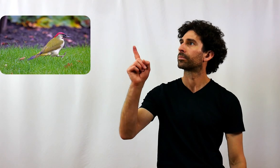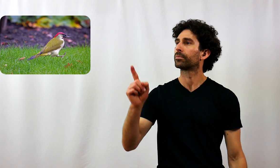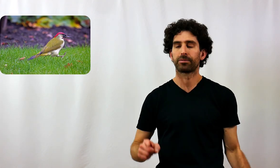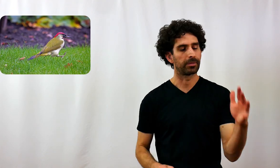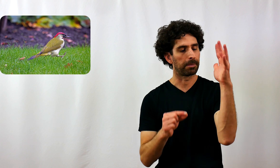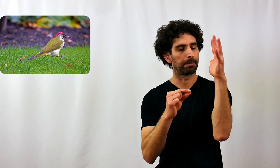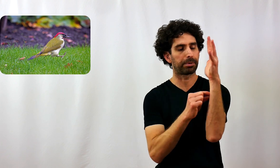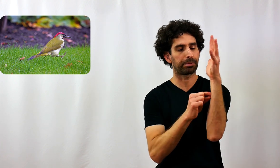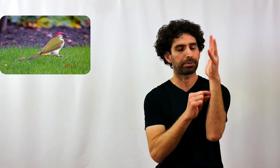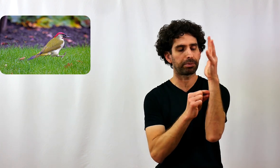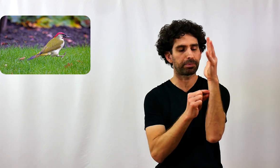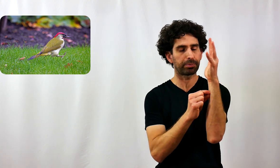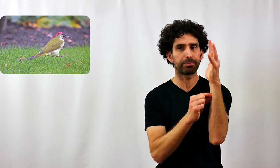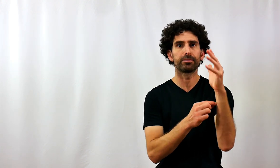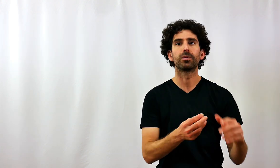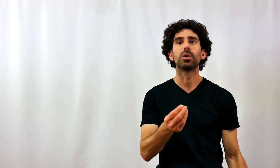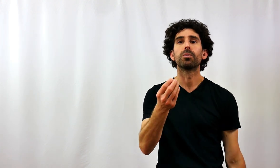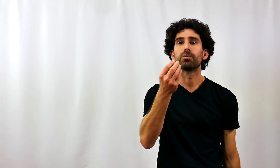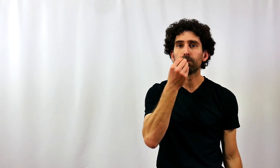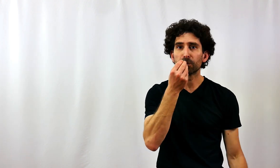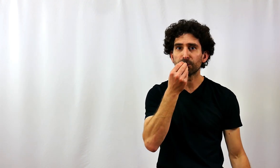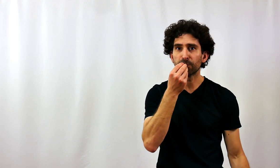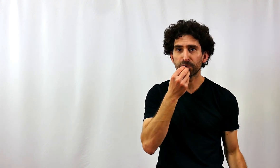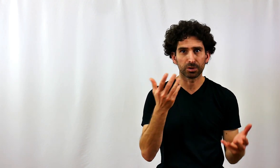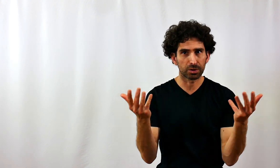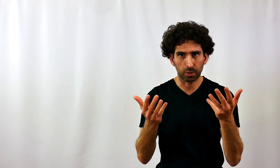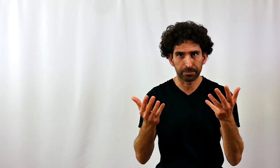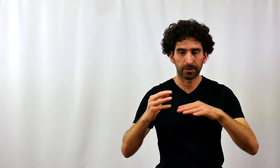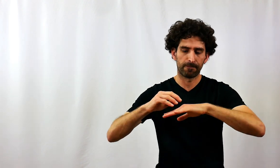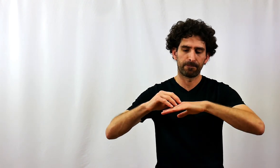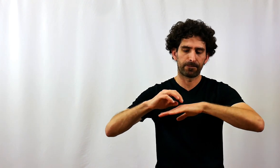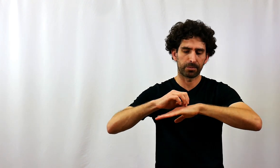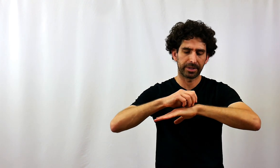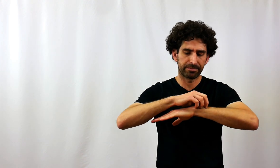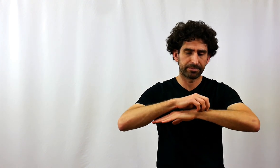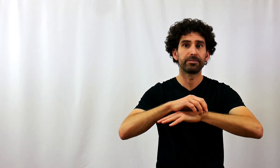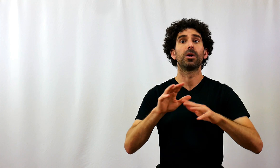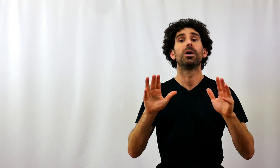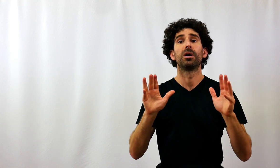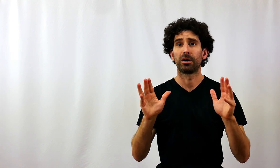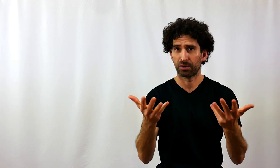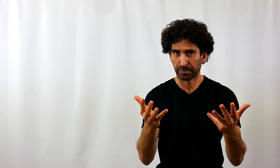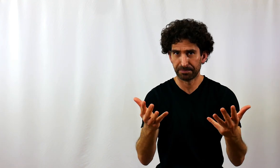Le pic-vert mange quoi ? Des fourmis. Comment ?